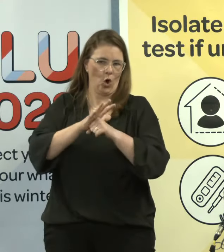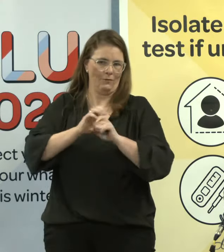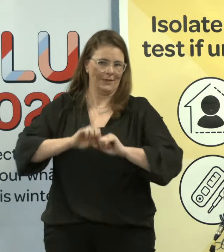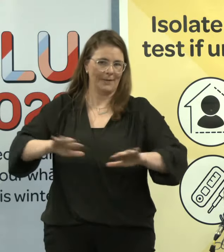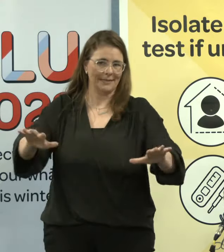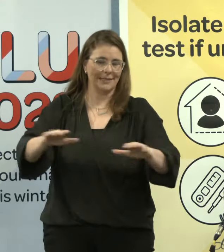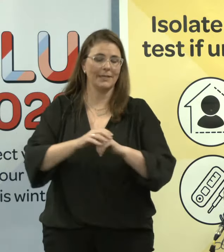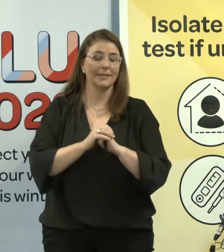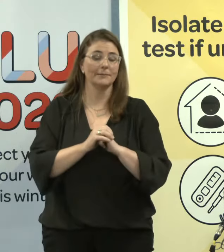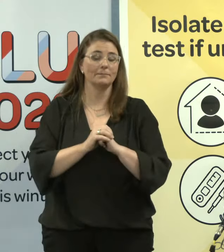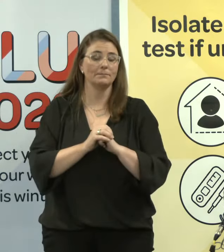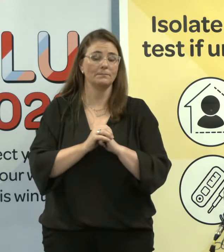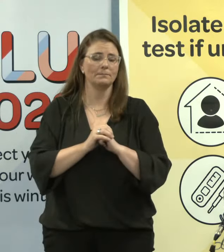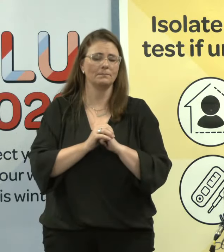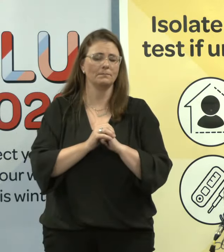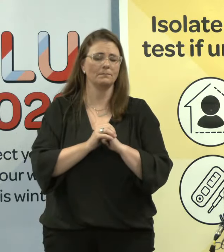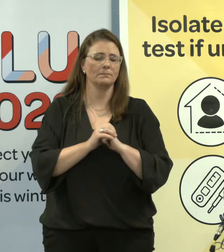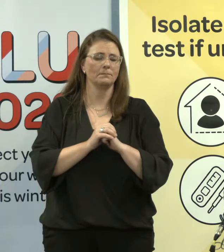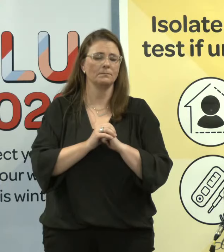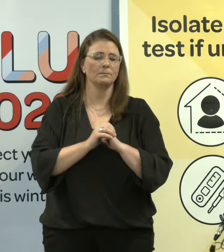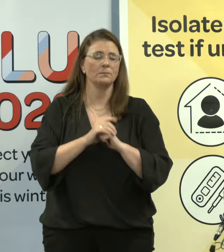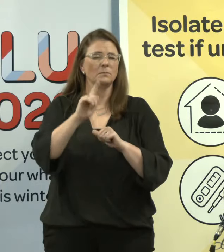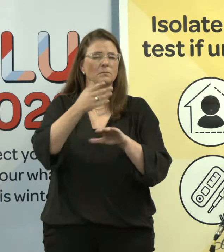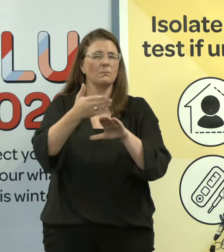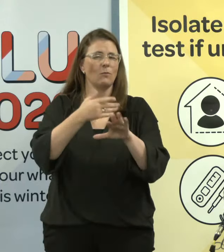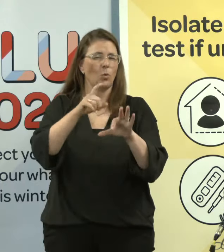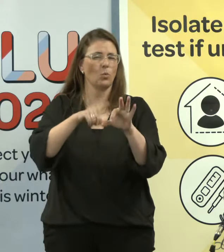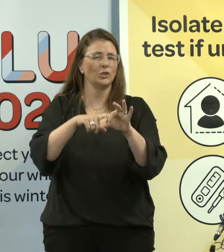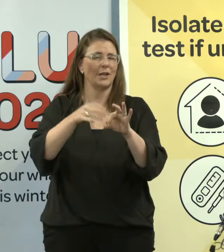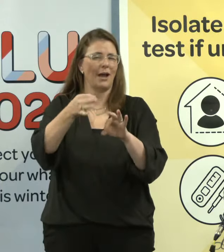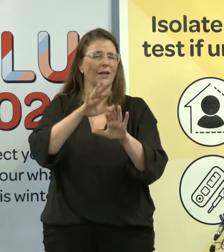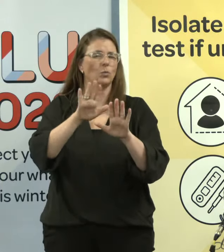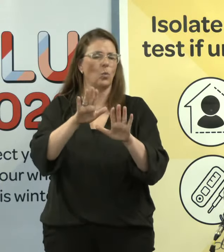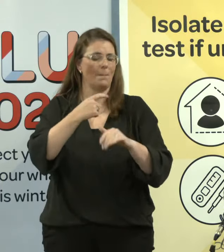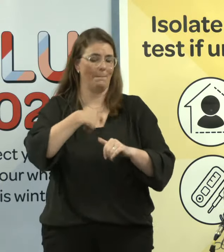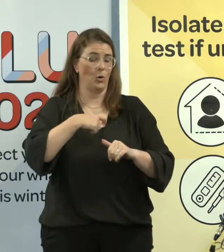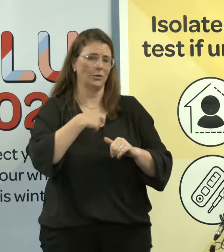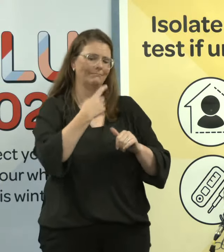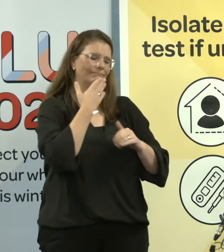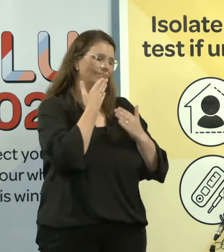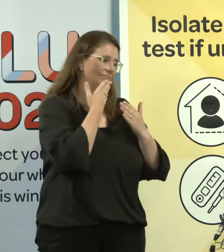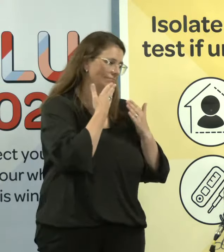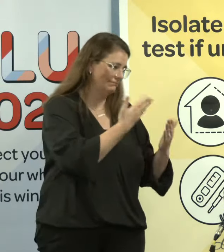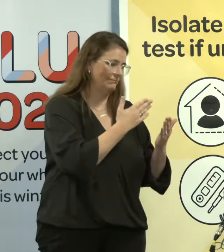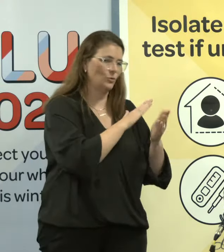Ko nga taangata kei te haere tonu ki te tohutohu me te awhina